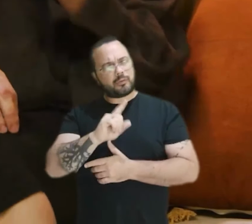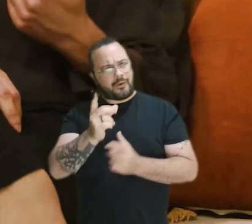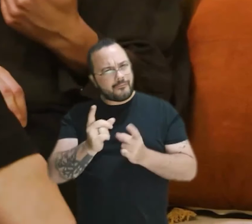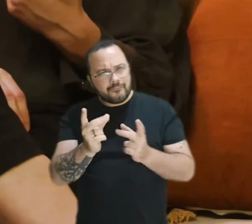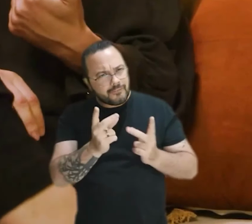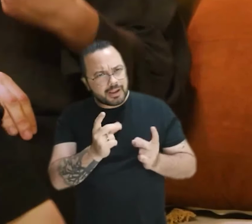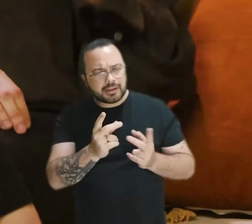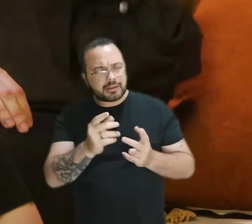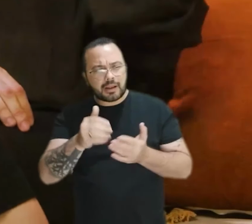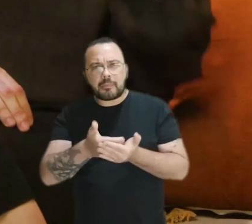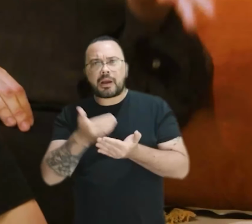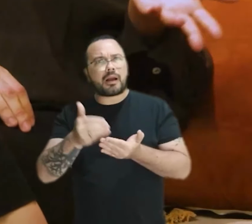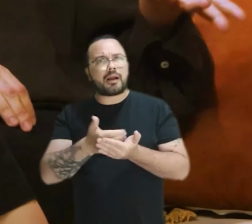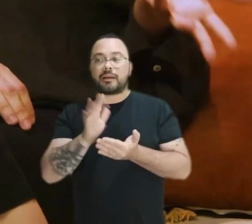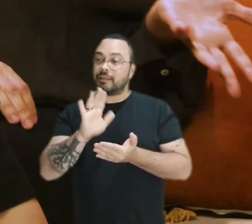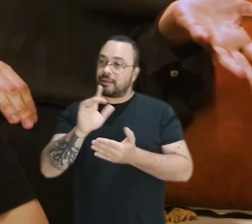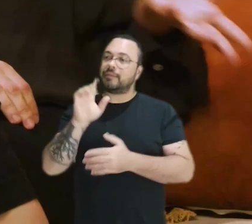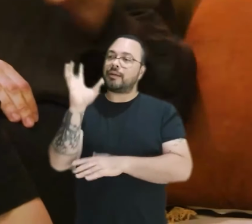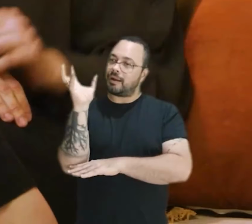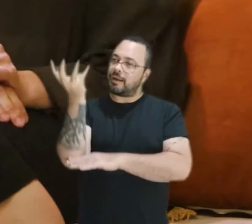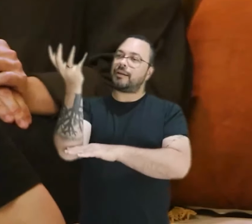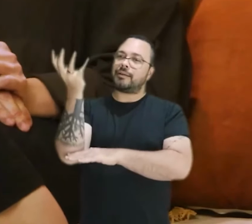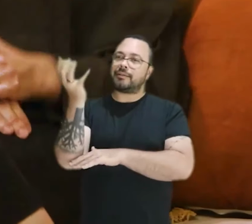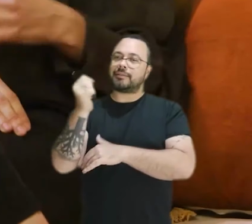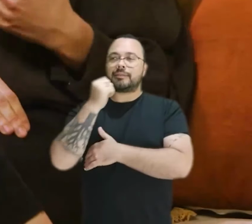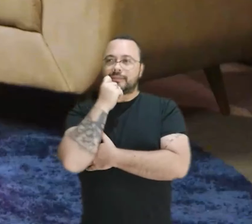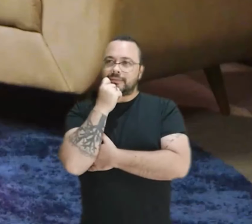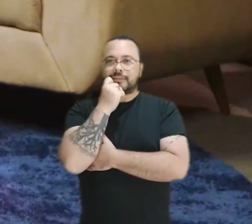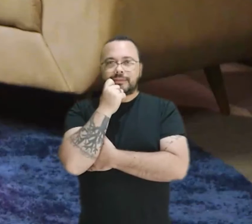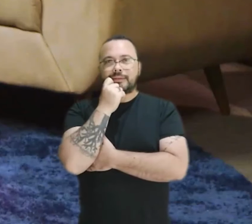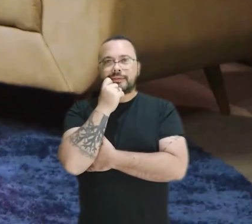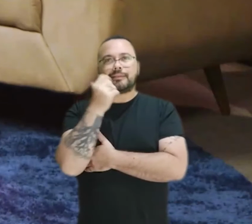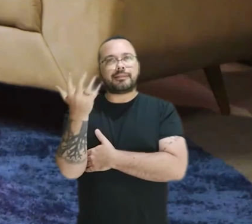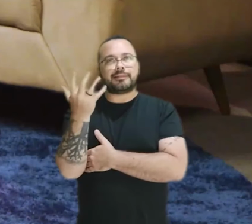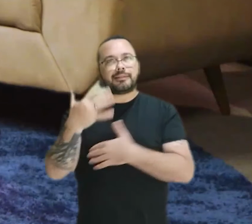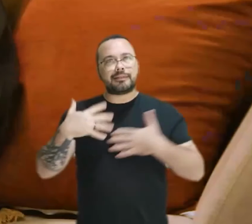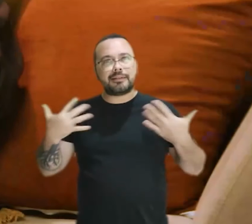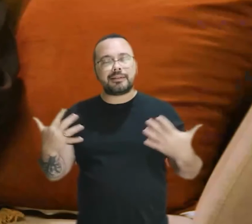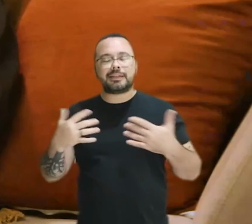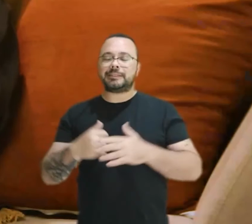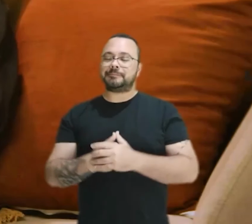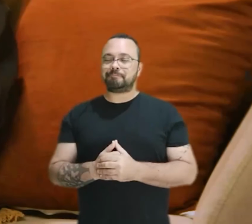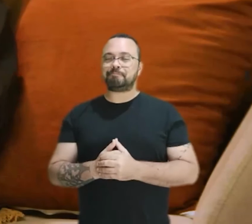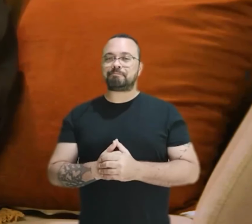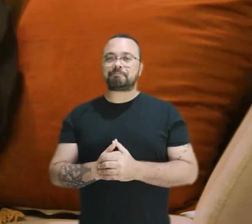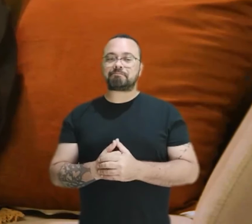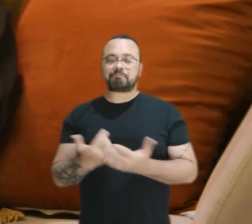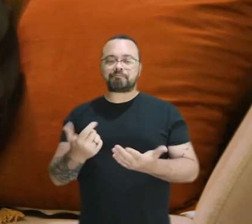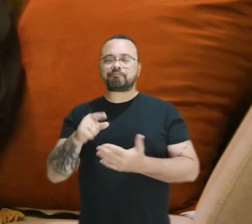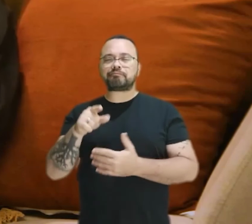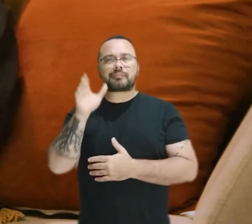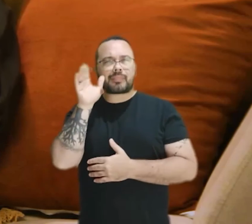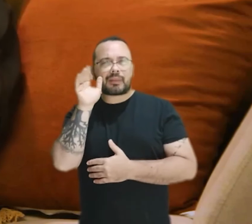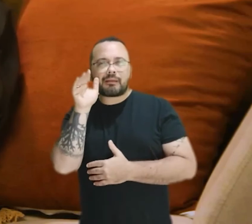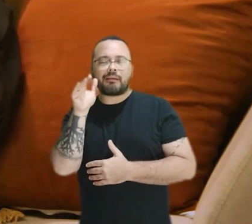Não é, é uma... É um abacateiro, surpreendentemente. Então, acho que essa curiosidade pelas palavras,